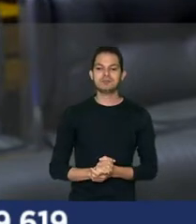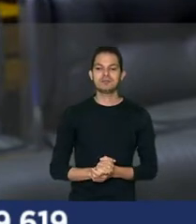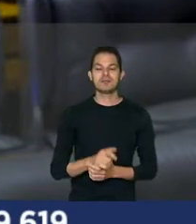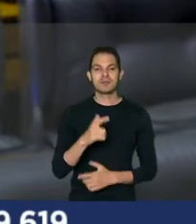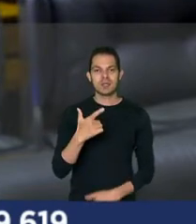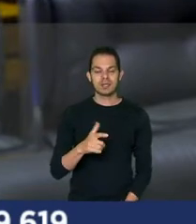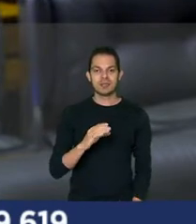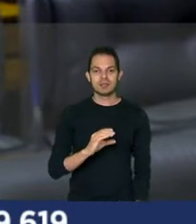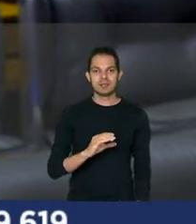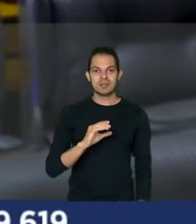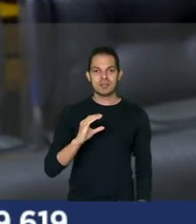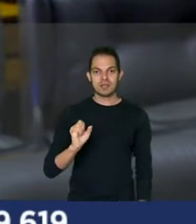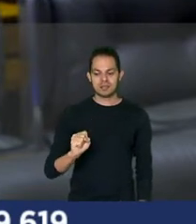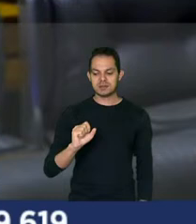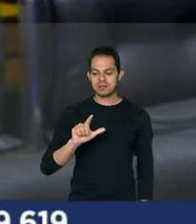16.33%, INCIDINDO O IRP, J, O IMPOSTO DE RENDA DE PESSOA